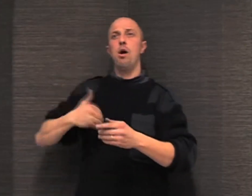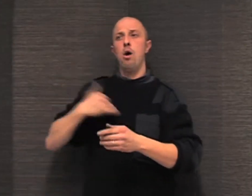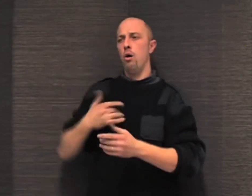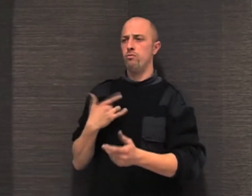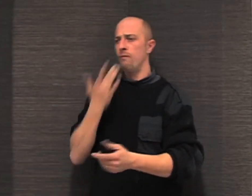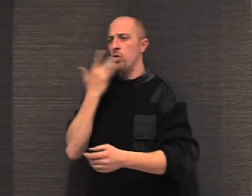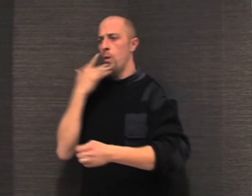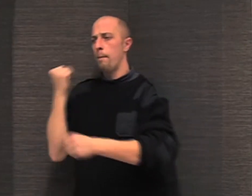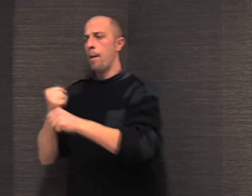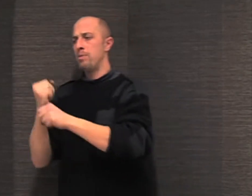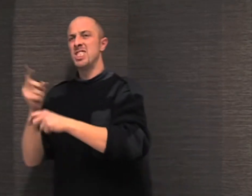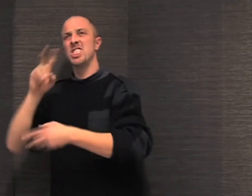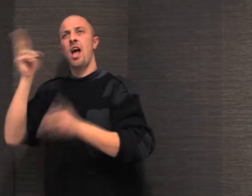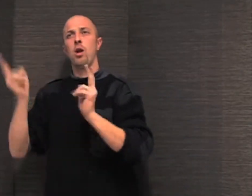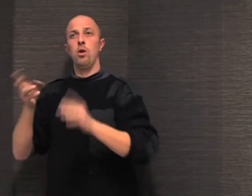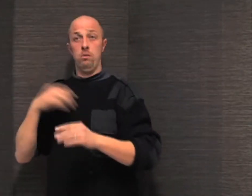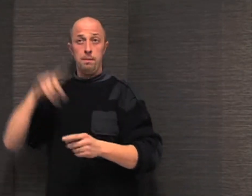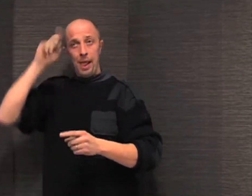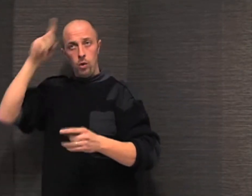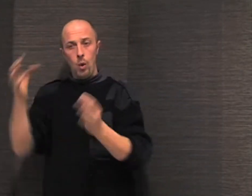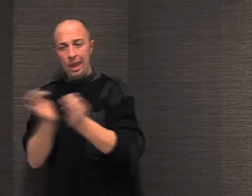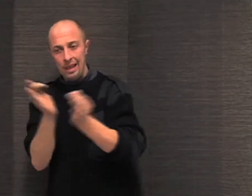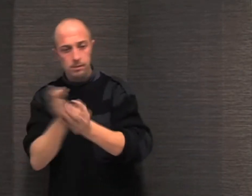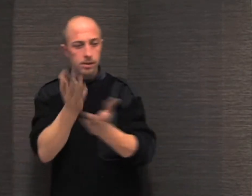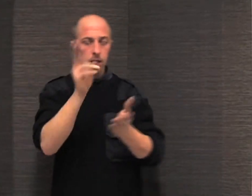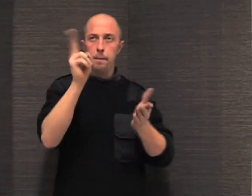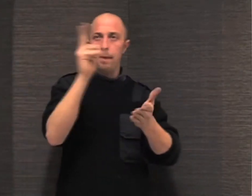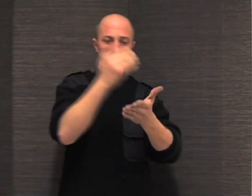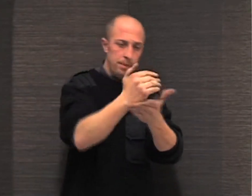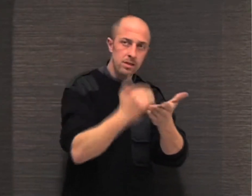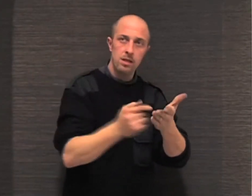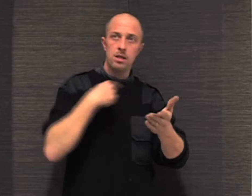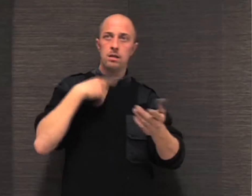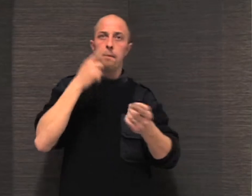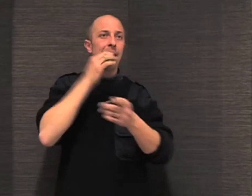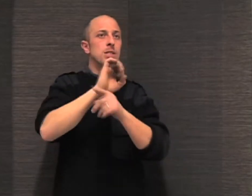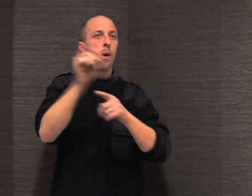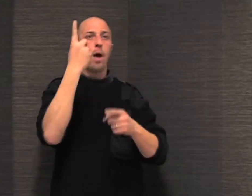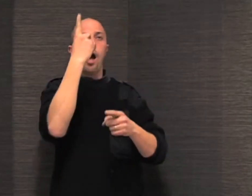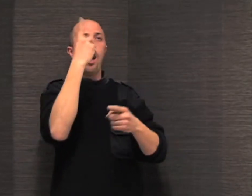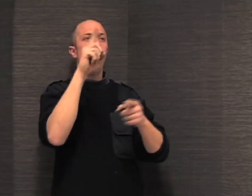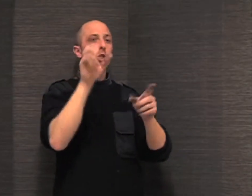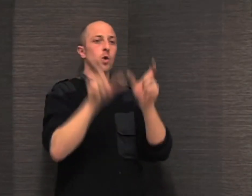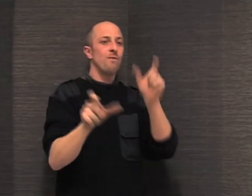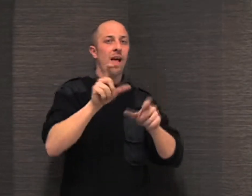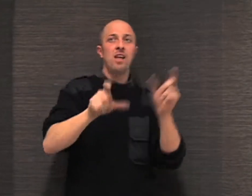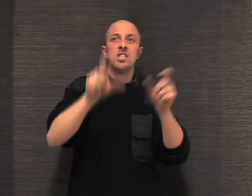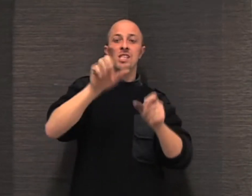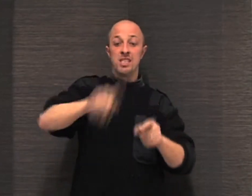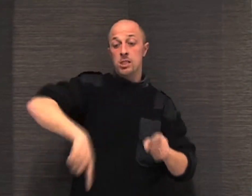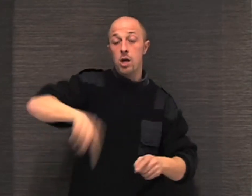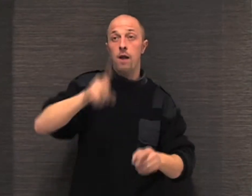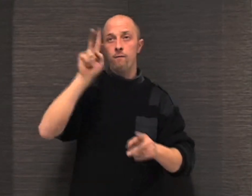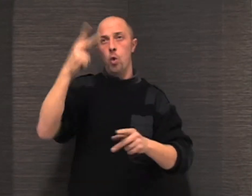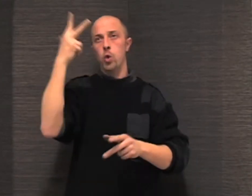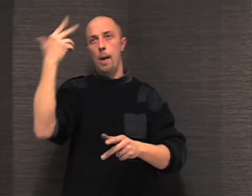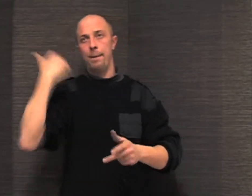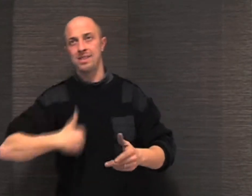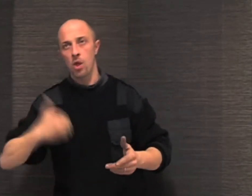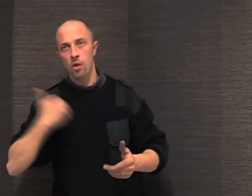Lorsque le client souhaite installer une pompe à chaleur, le devis précise le nombre de personnes nécessaires à chaque poste.